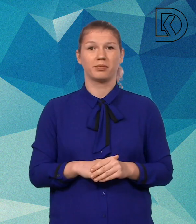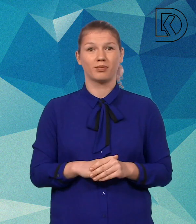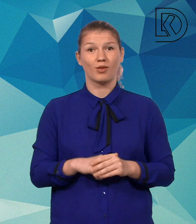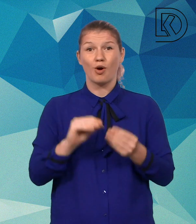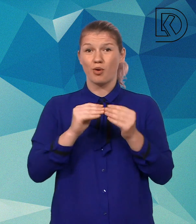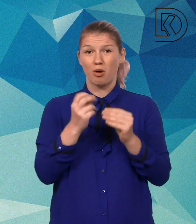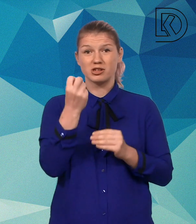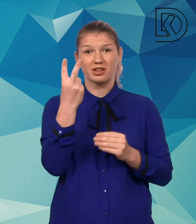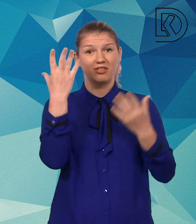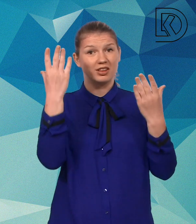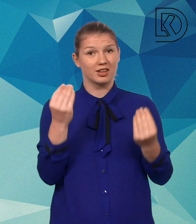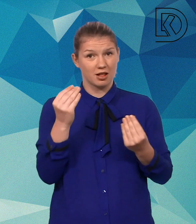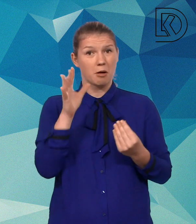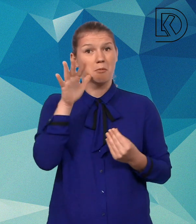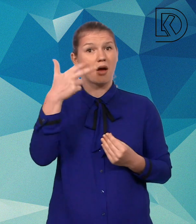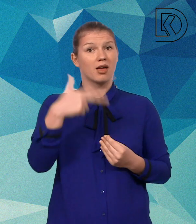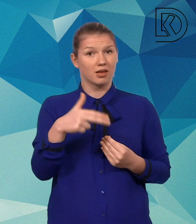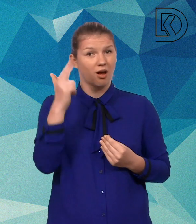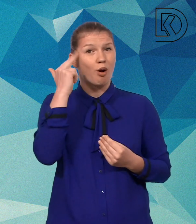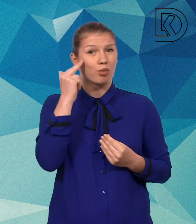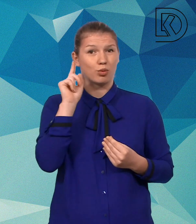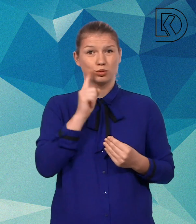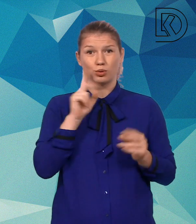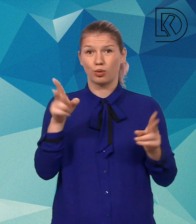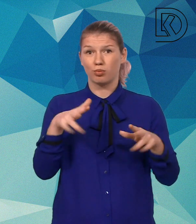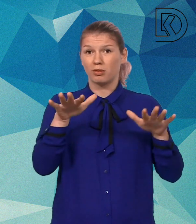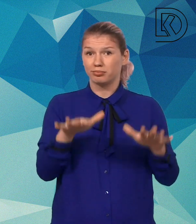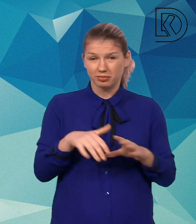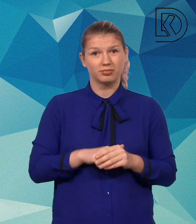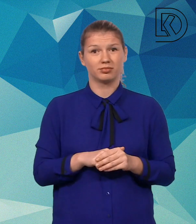O gruodžio 12 d. 17:30 - Kauno kurčiųjų reabilitacijos centre.